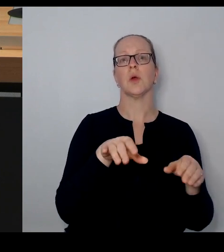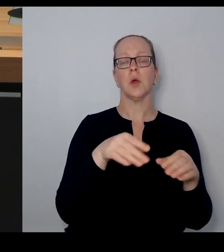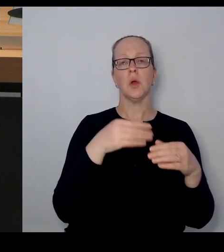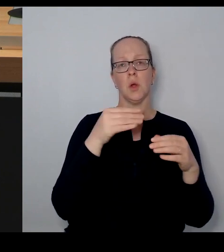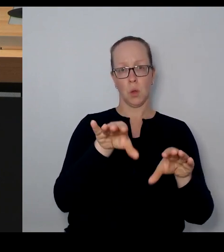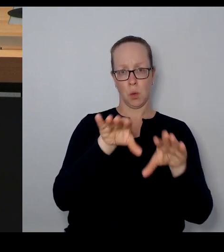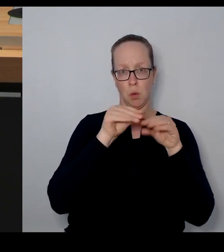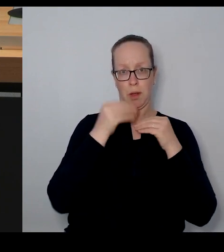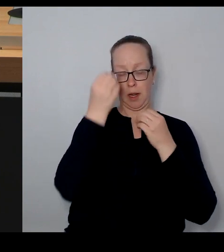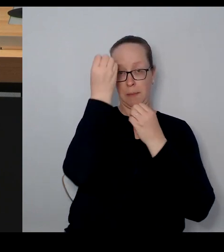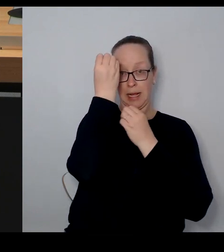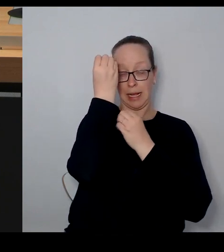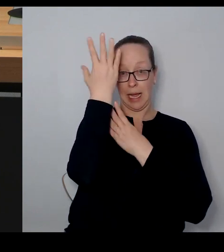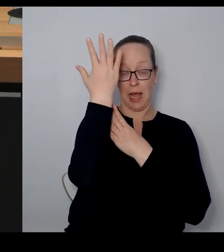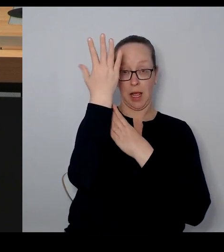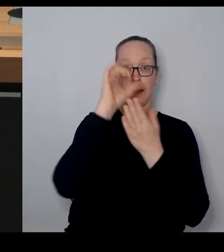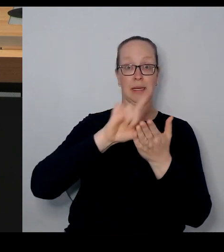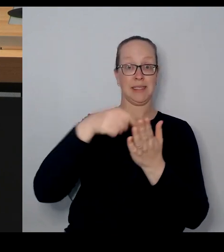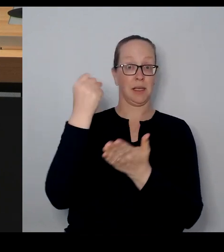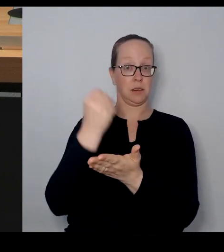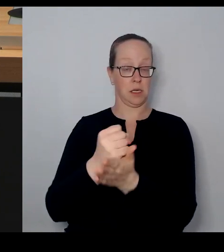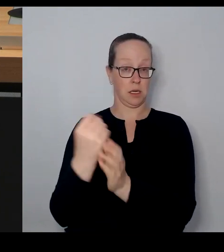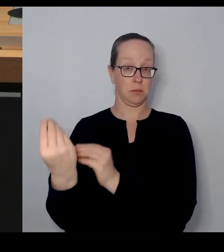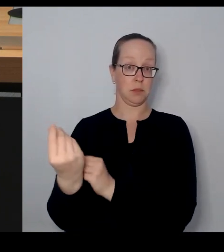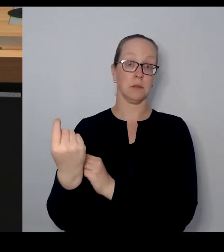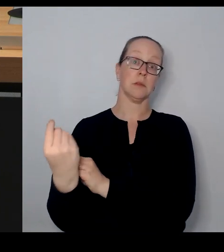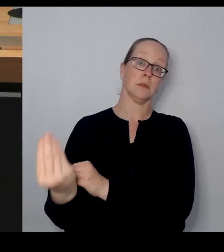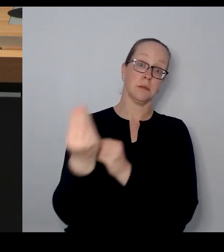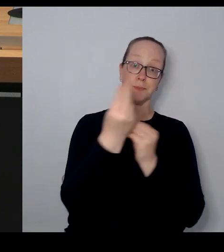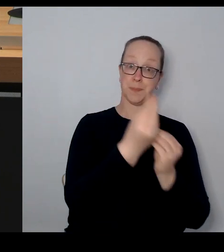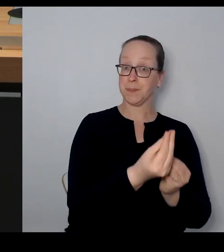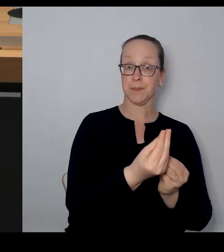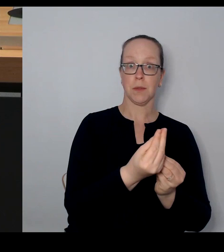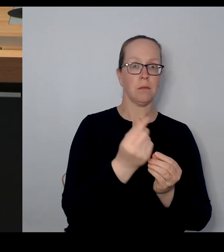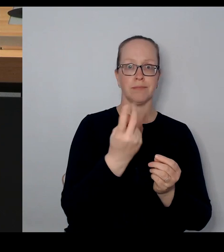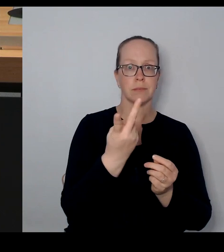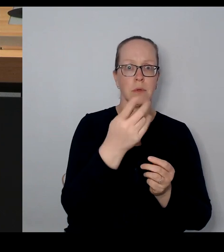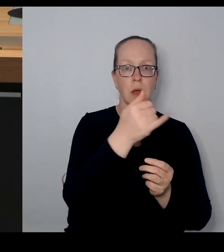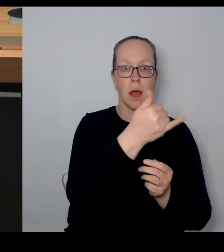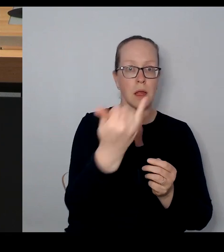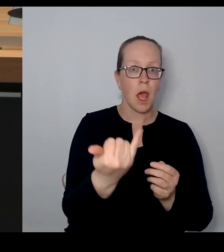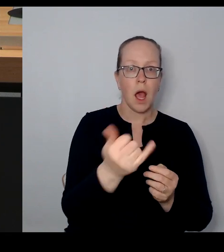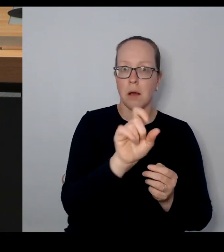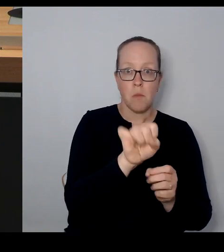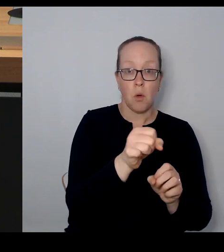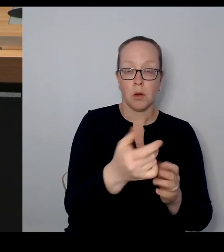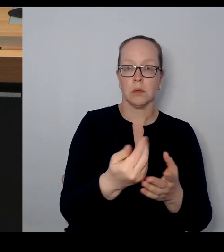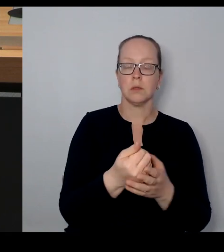1.000 € an, was durch die immer schwierigere wirtschaftliche Lage auch im Pflegebereich von den Einrichtungen immer